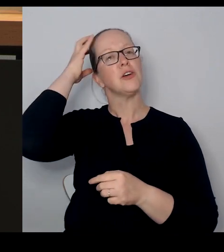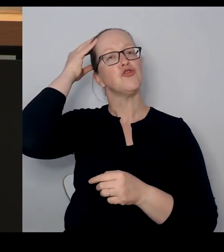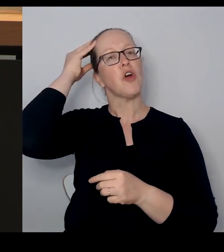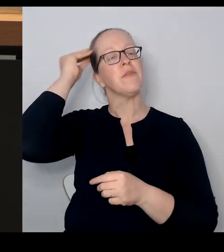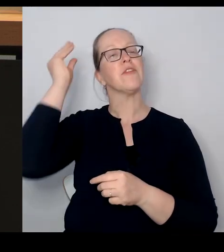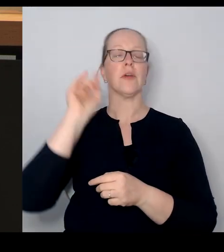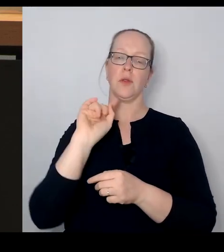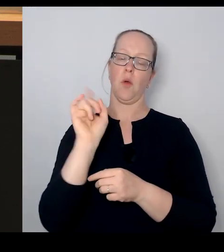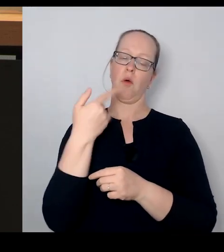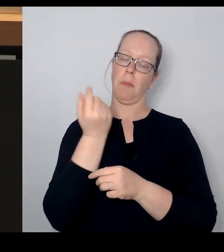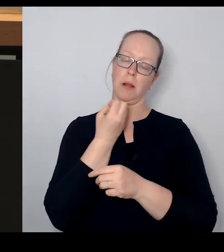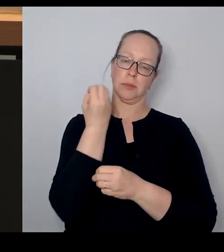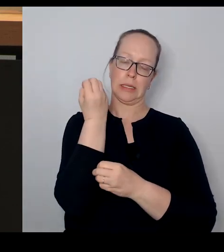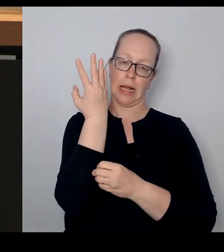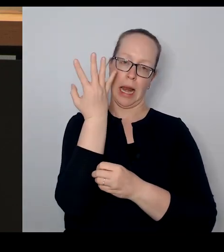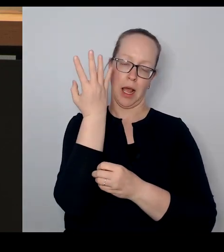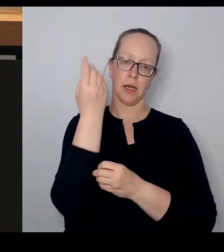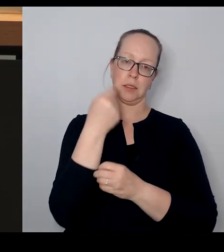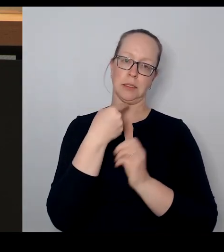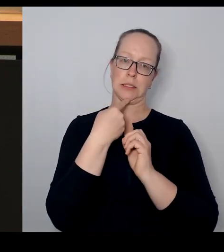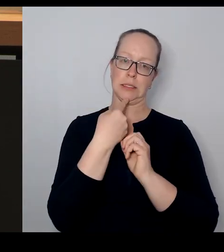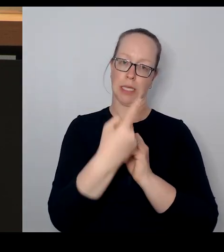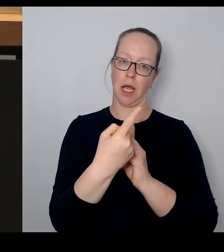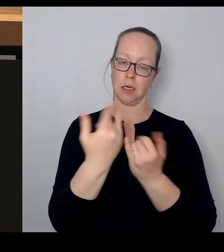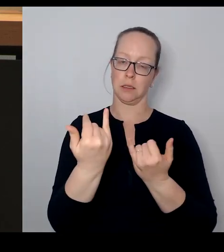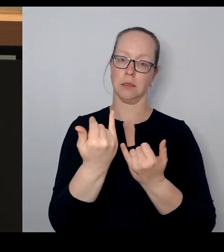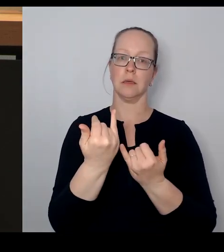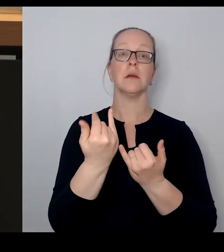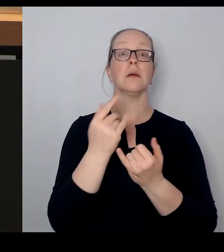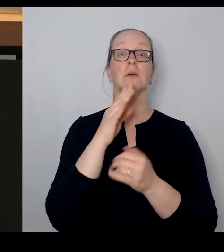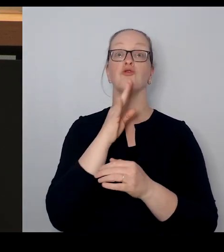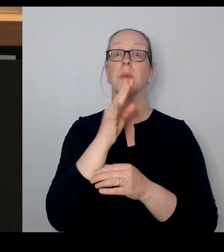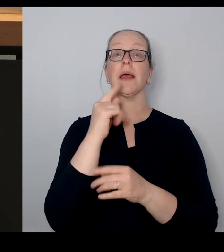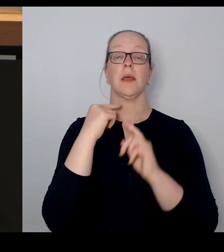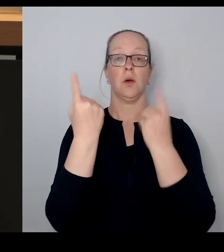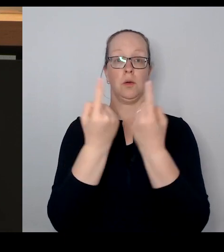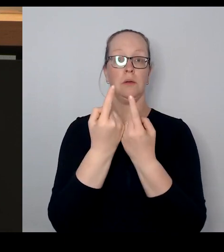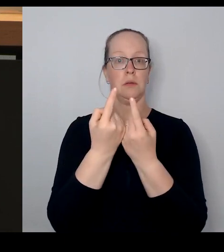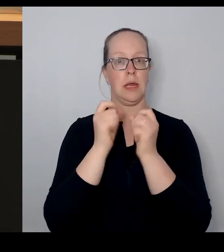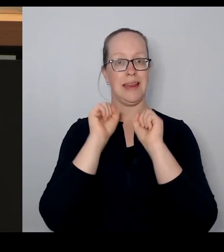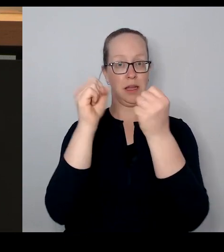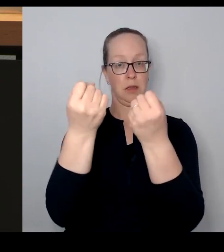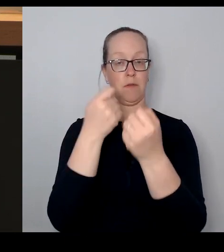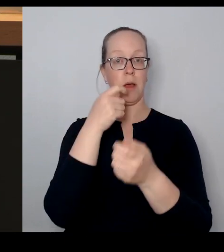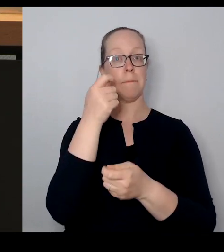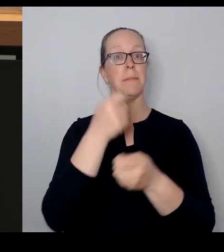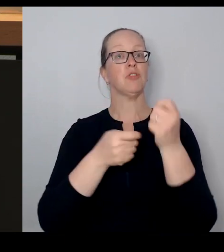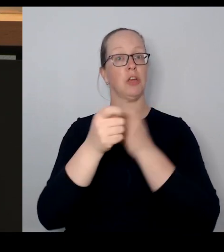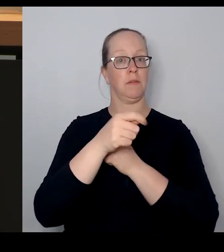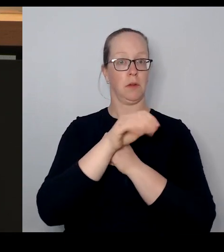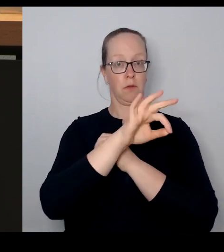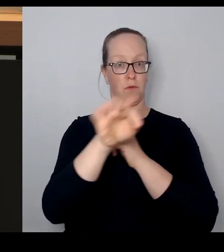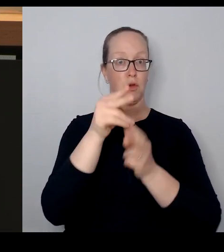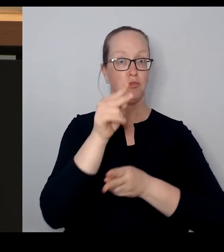den Beschäftigten schaden. Meine Damen und Herren, ich frage mich schon, wem Sie hier an dieser Stelle was erzählen.